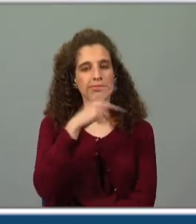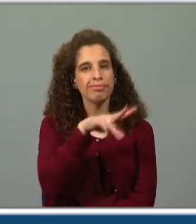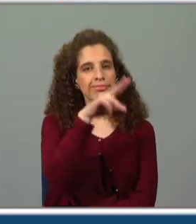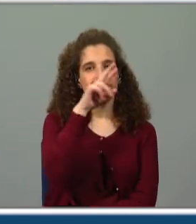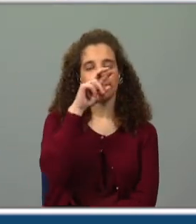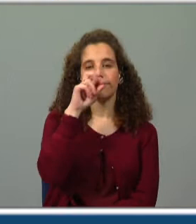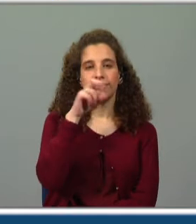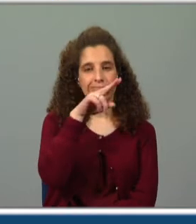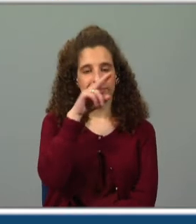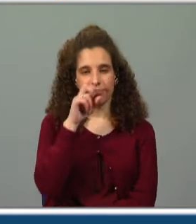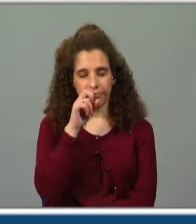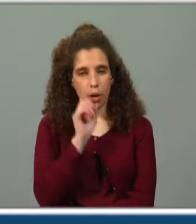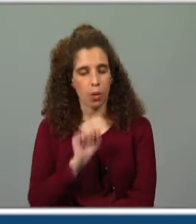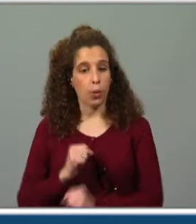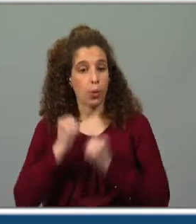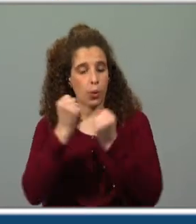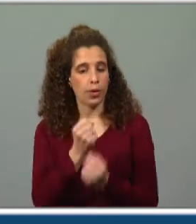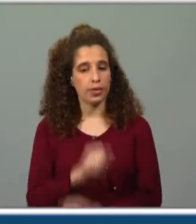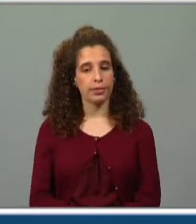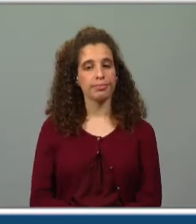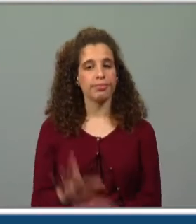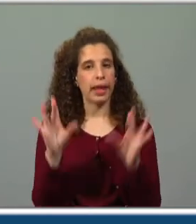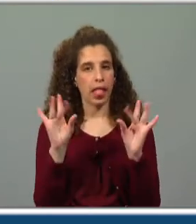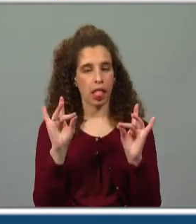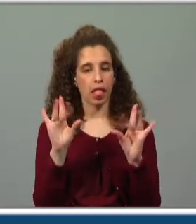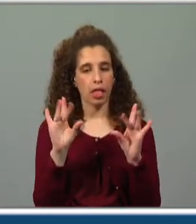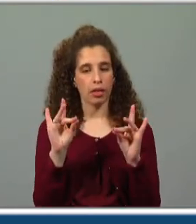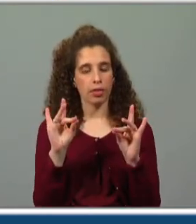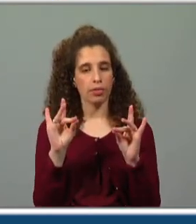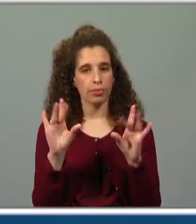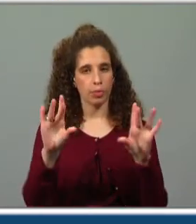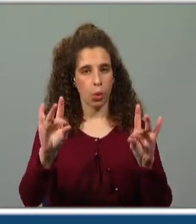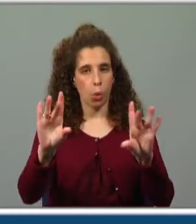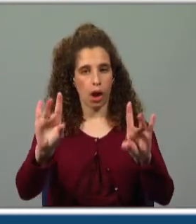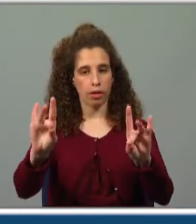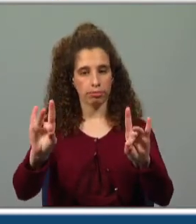conseguiremos cheirar e táteis Ou seja que nós conseguimos tocar 我們將能夠聞到和触覺那是我們設法觸摸的